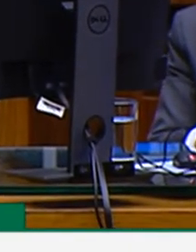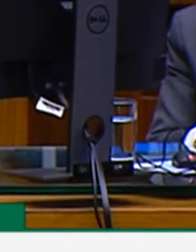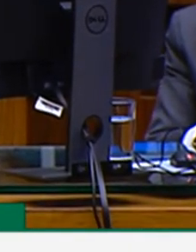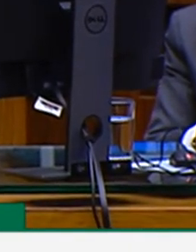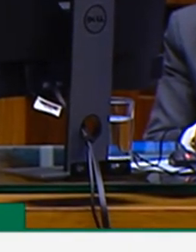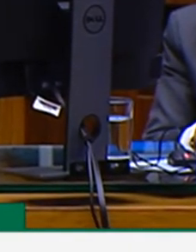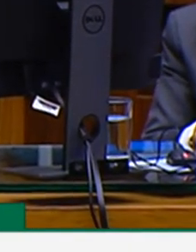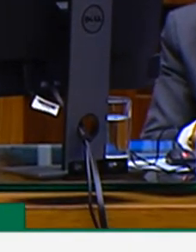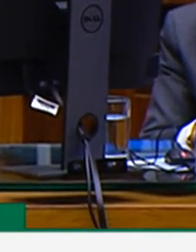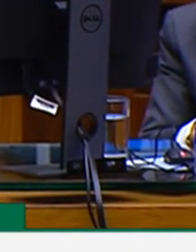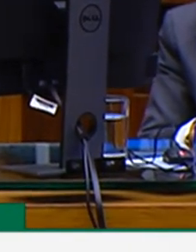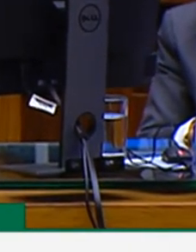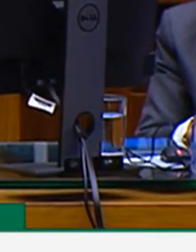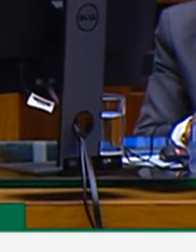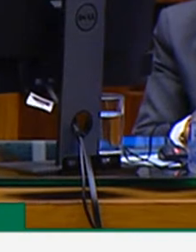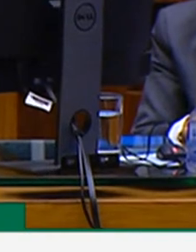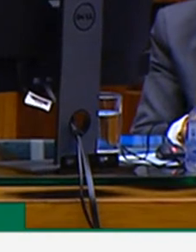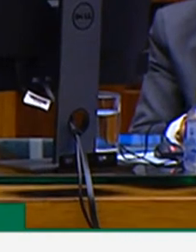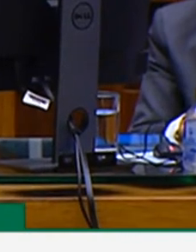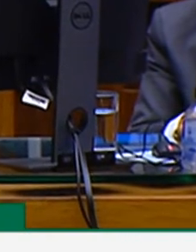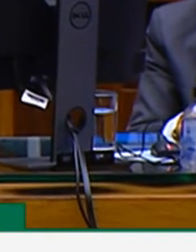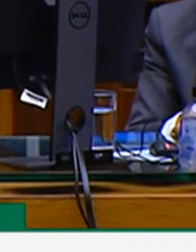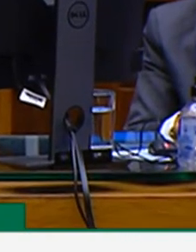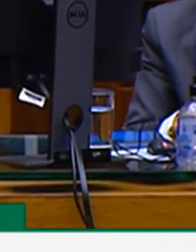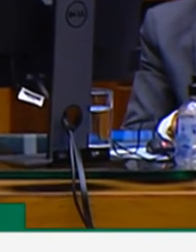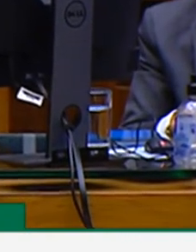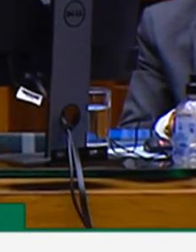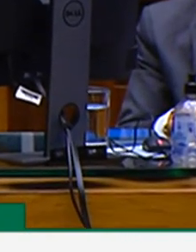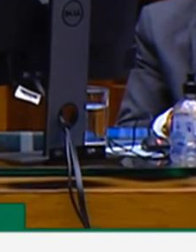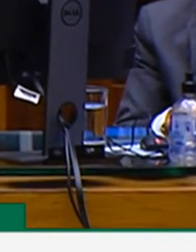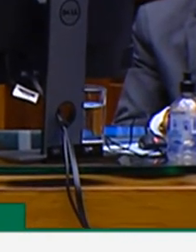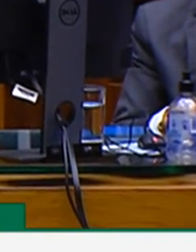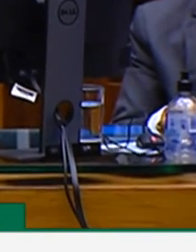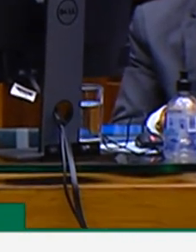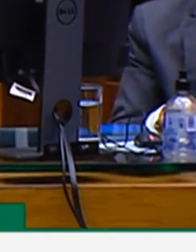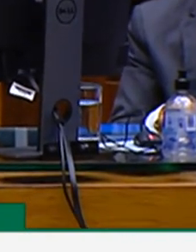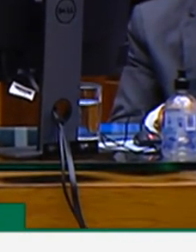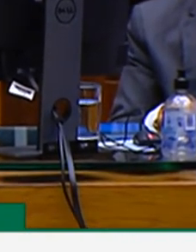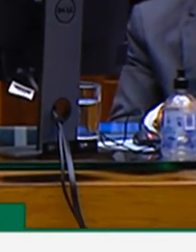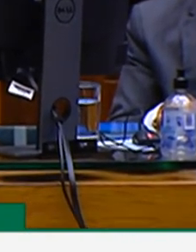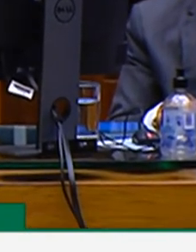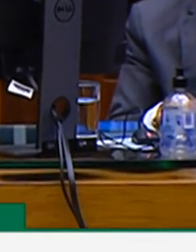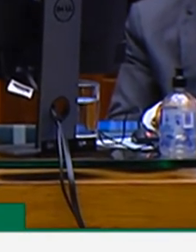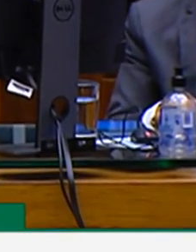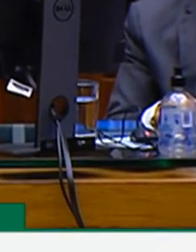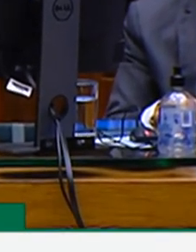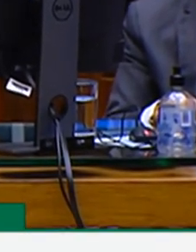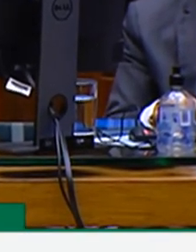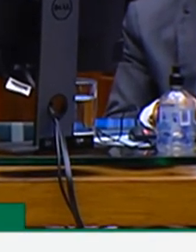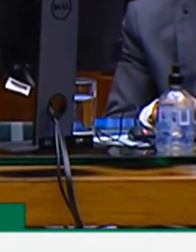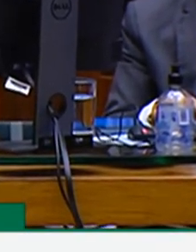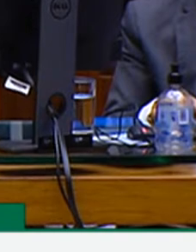598/2019, 1561/2020. 468/2020, 1295/2021. HAVERÁMATÉRIA SOBRE A MESA PARA DELIBERAÇÃ O, A APRESENTAÇÃO DE EMENDAS DE DESTAQUES, REQUERIMENTOS PROCEDIMENTAIS DAS MATÉRIAS